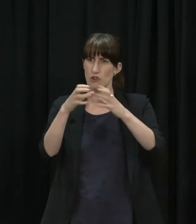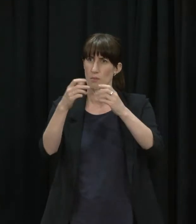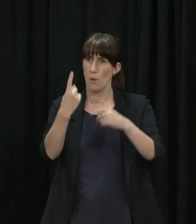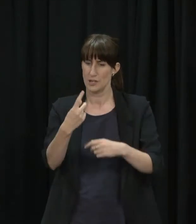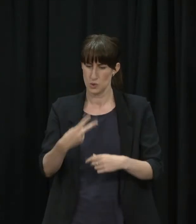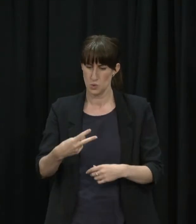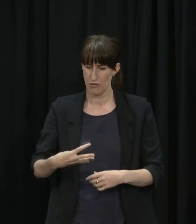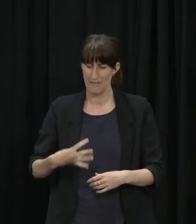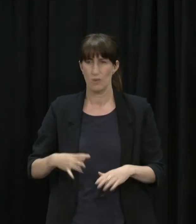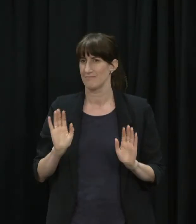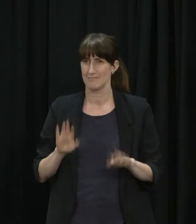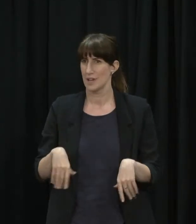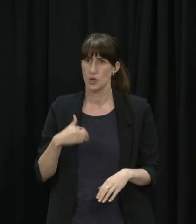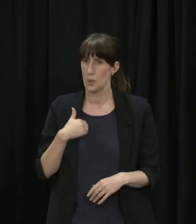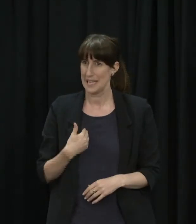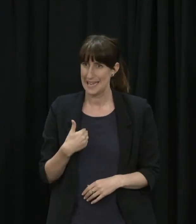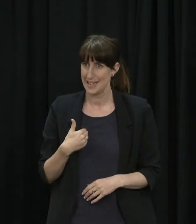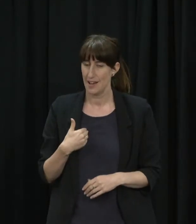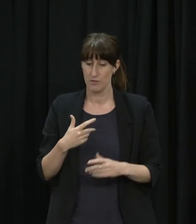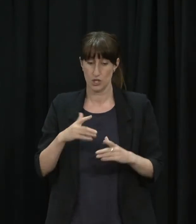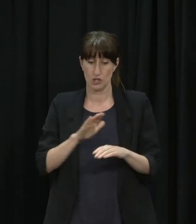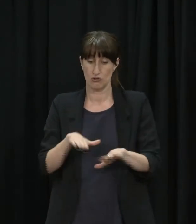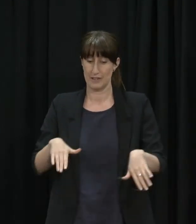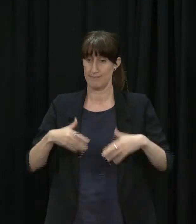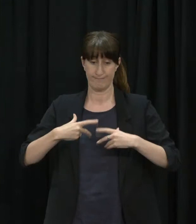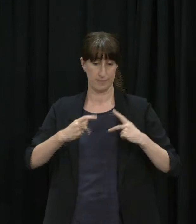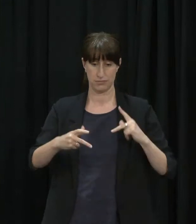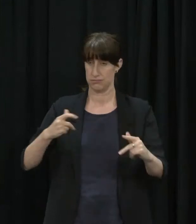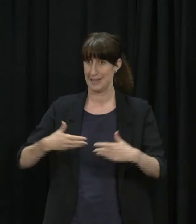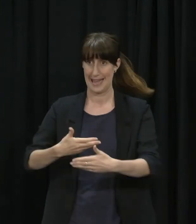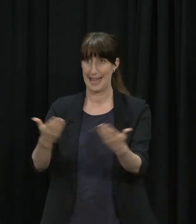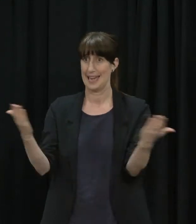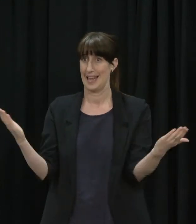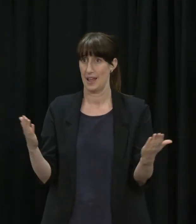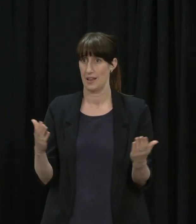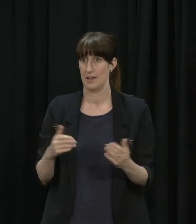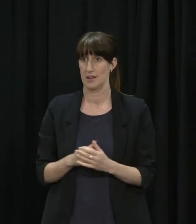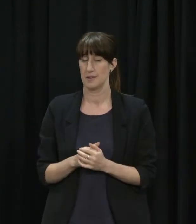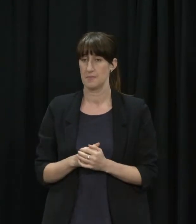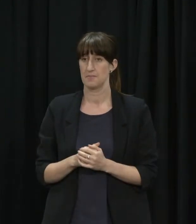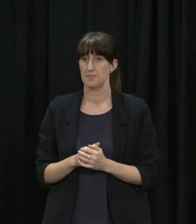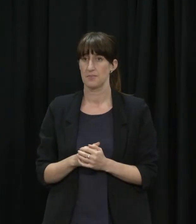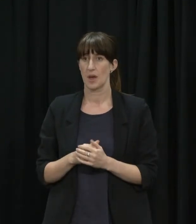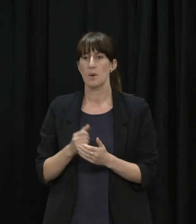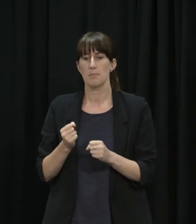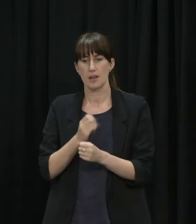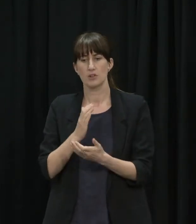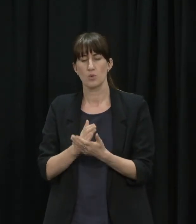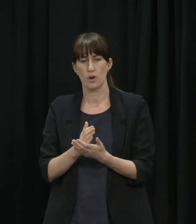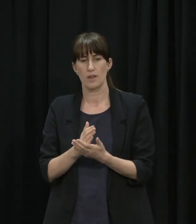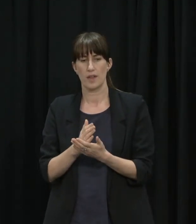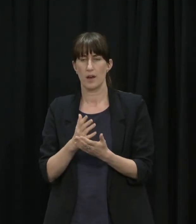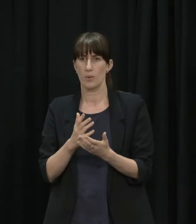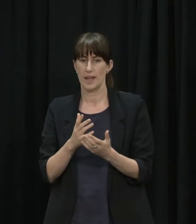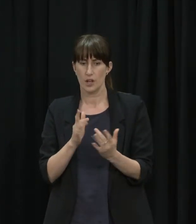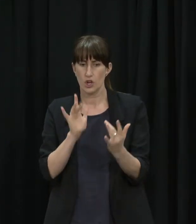ka mohio tatou ka taea e tatou te mahi. E wtea ana enei kano